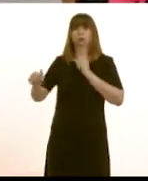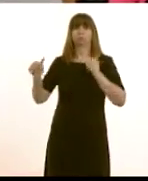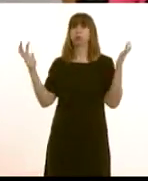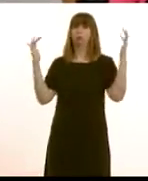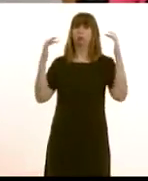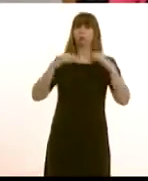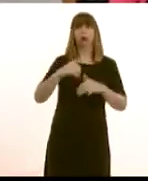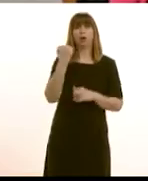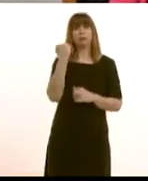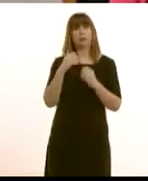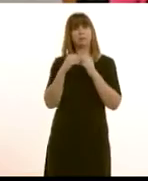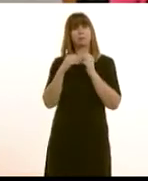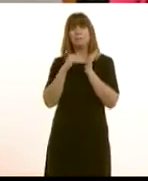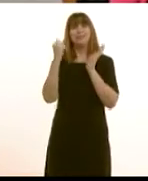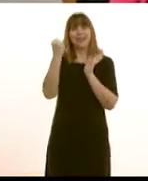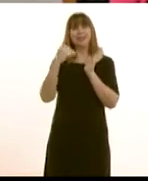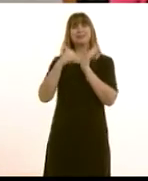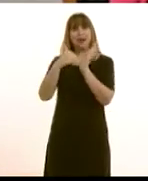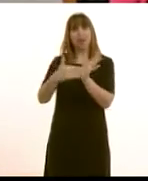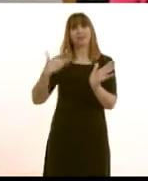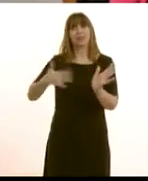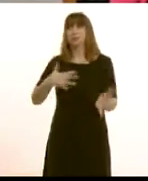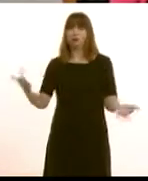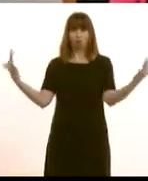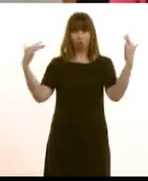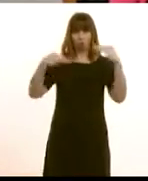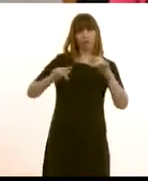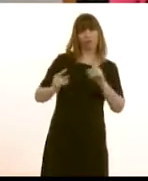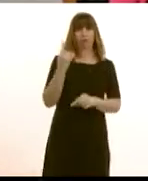y cant lan o ran ymweliadau rhyngwladol. Fe welsom niír ymgyrch farchnata y llynedd,